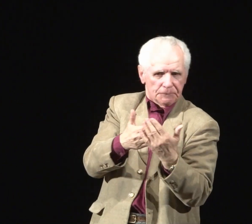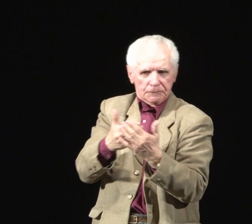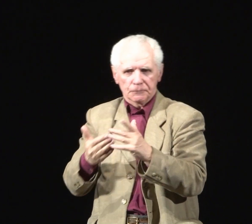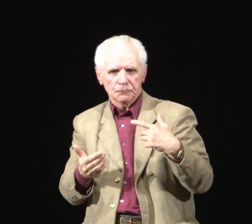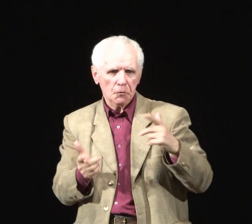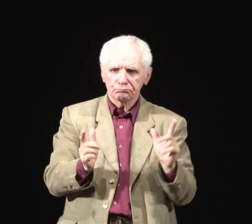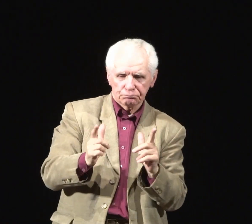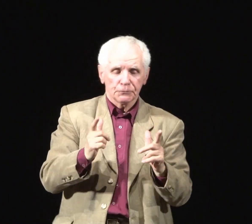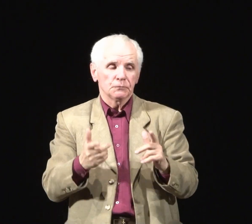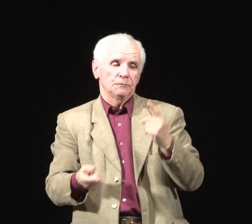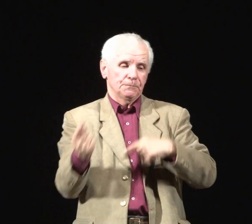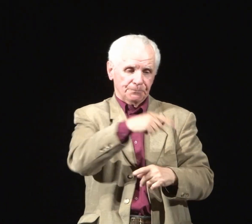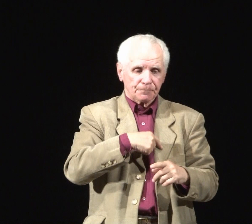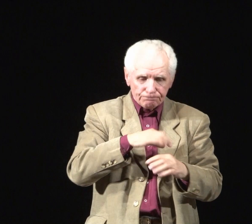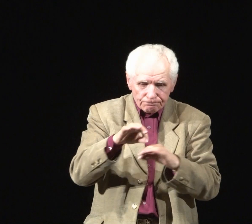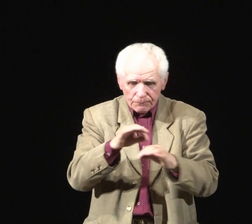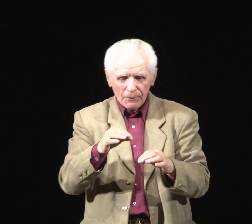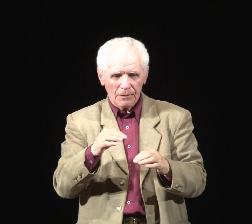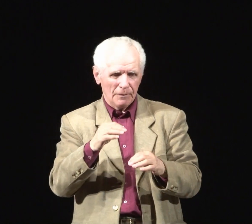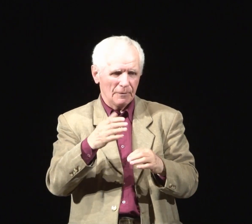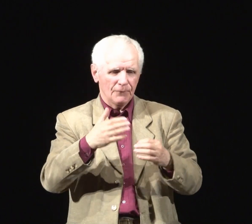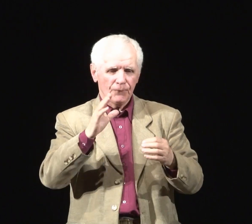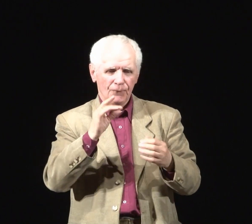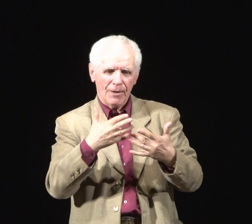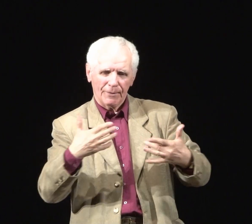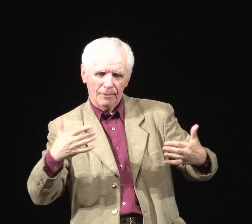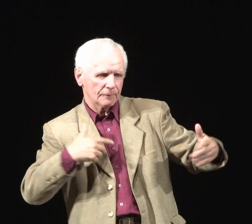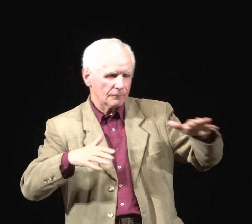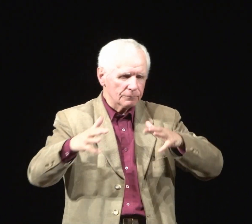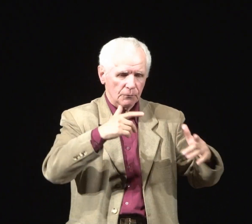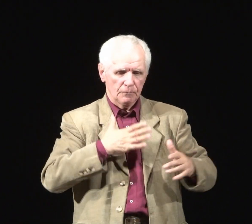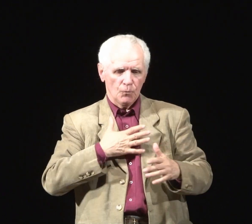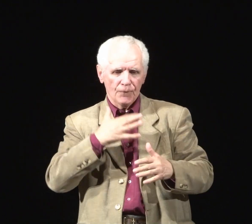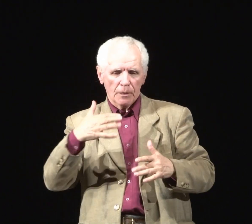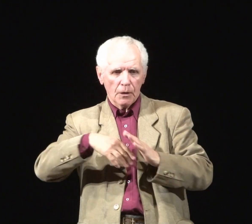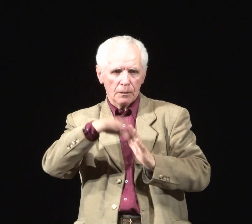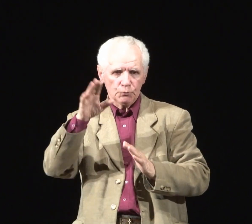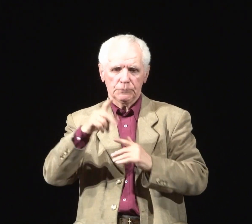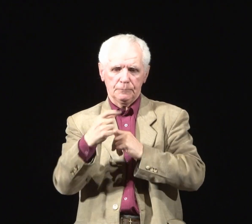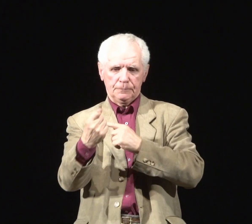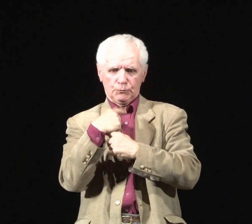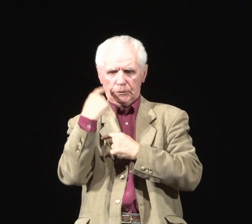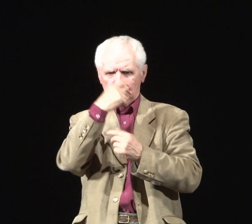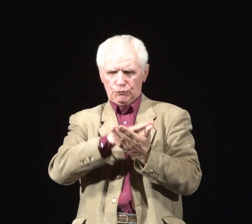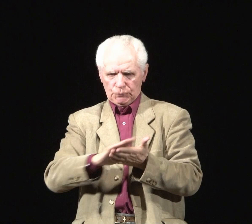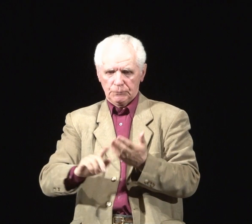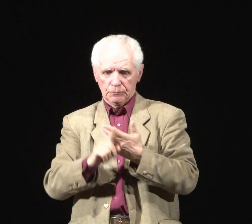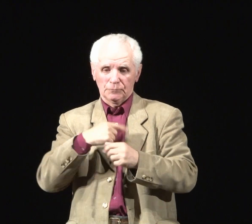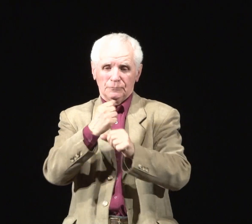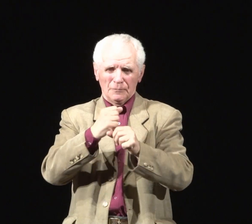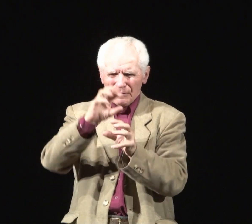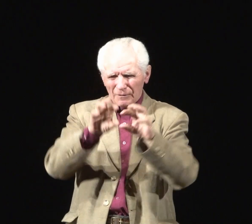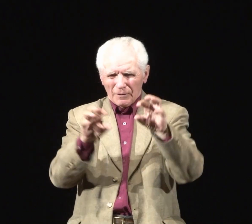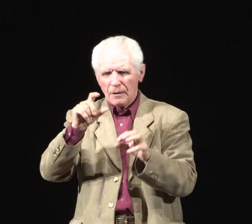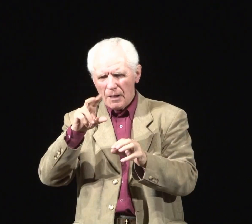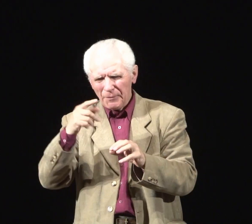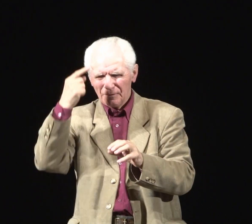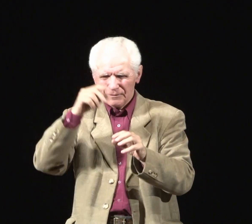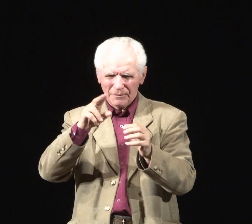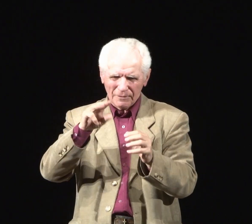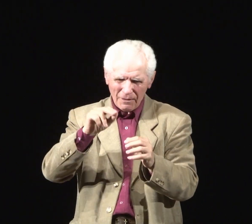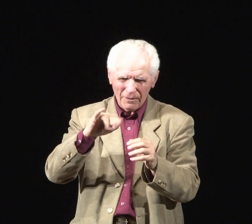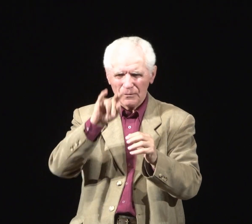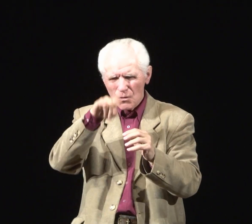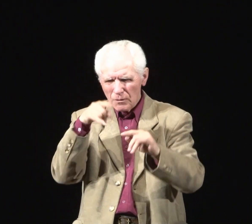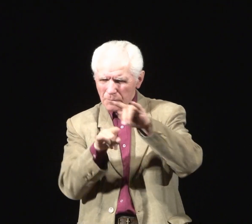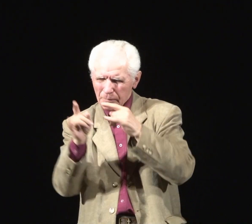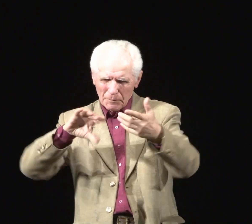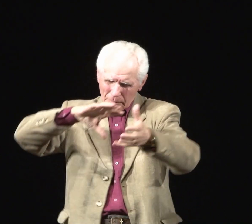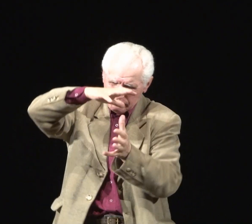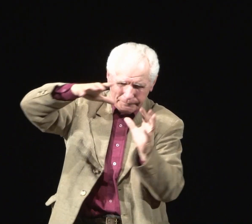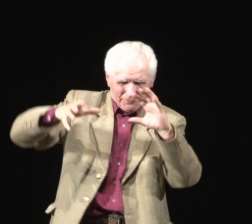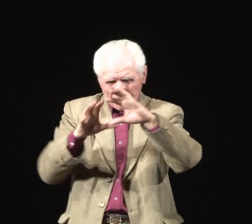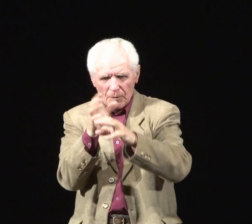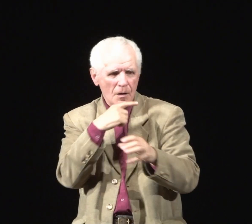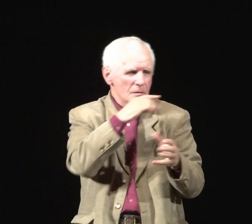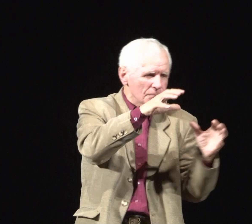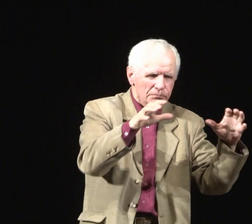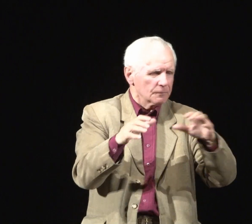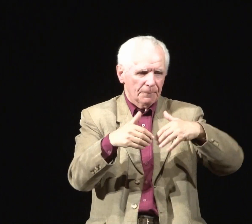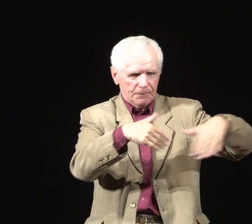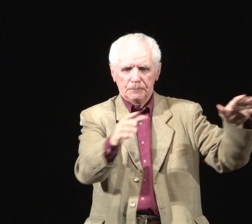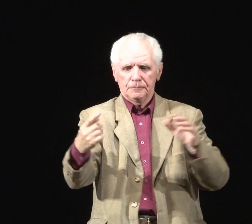В итоге оказалось, что мой вариант лучший. Я начал строить чертежи...